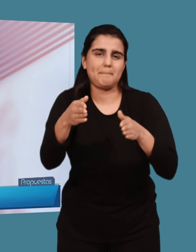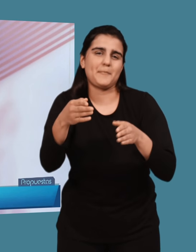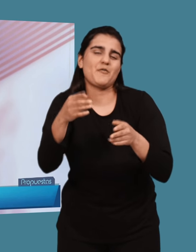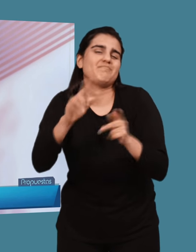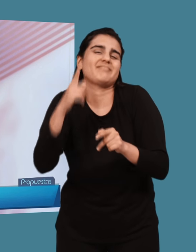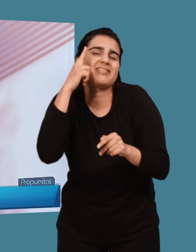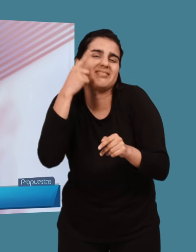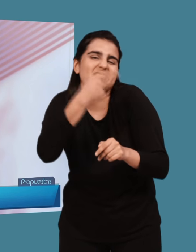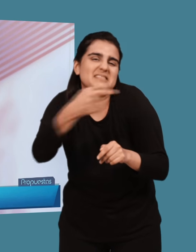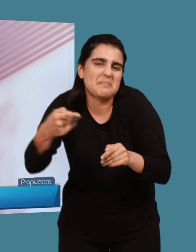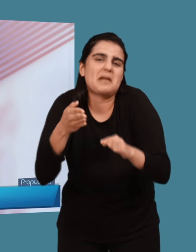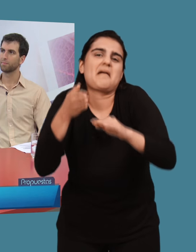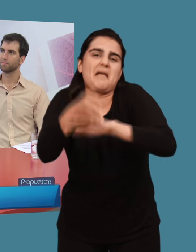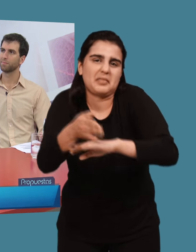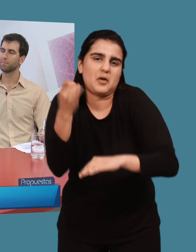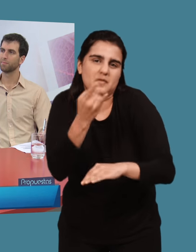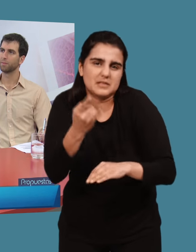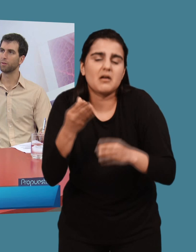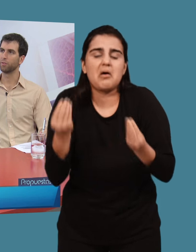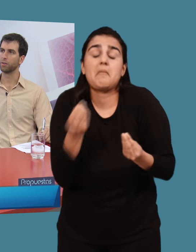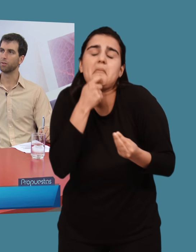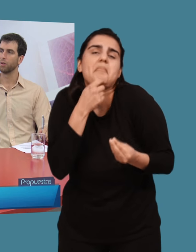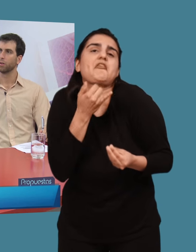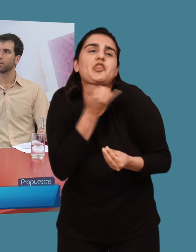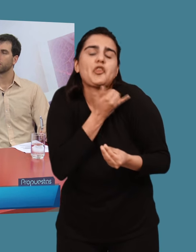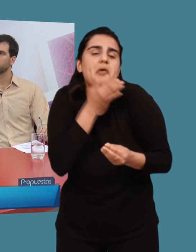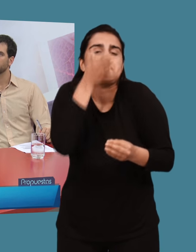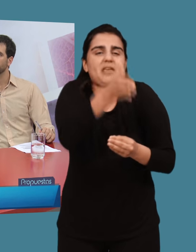sus primeros días en la Universidad. Saber donde quedan